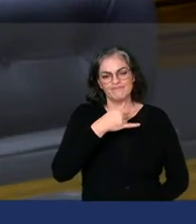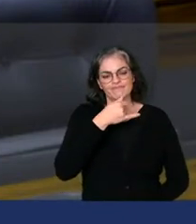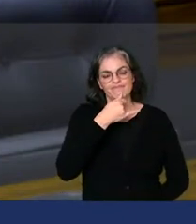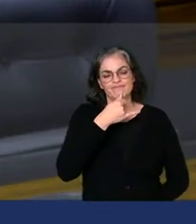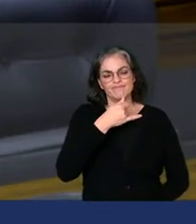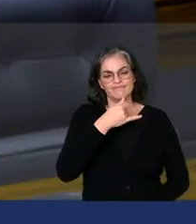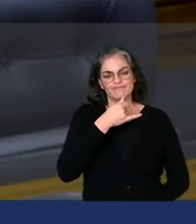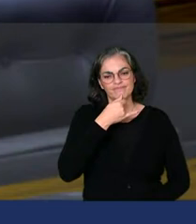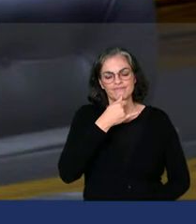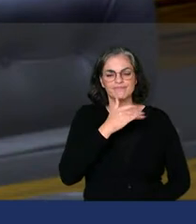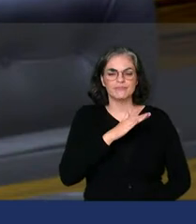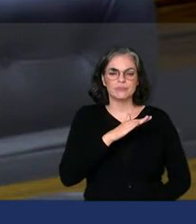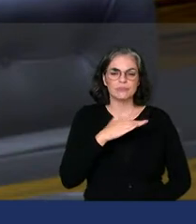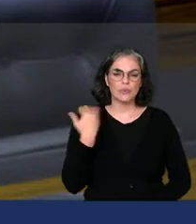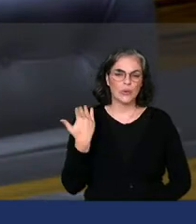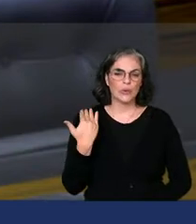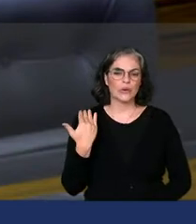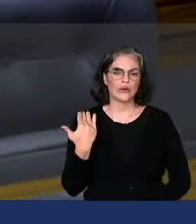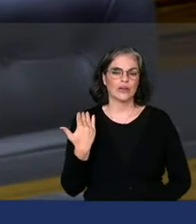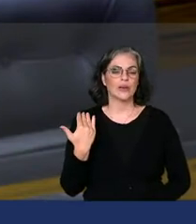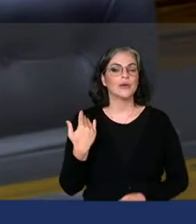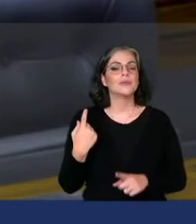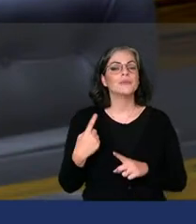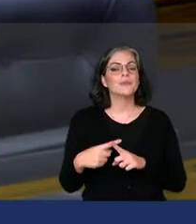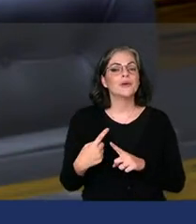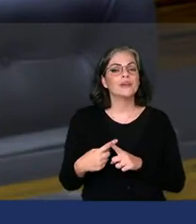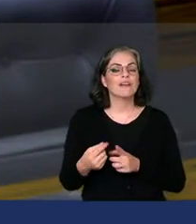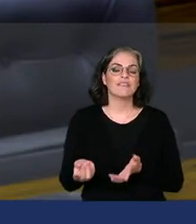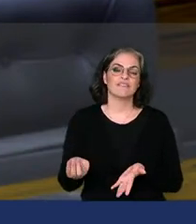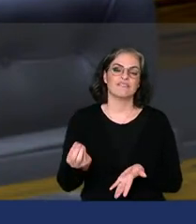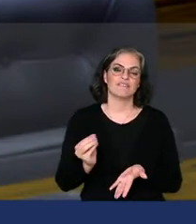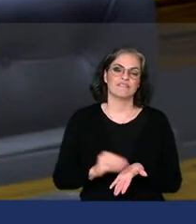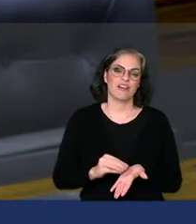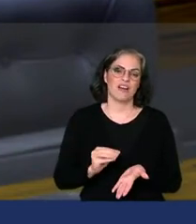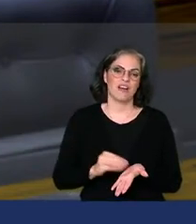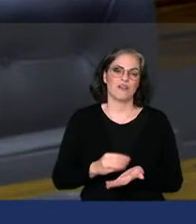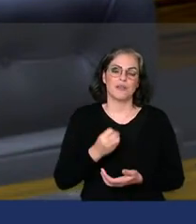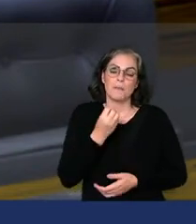DE COVID E DEIXOU O PAÍS CONSTERNADO E INCLUSIVE PORQUE PERDEU A VIDA PELA FALTA DE UMA POLÍTICA PÚBLICA A